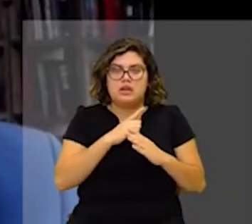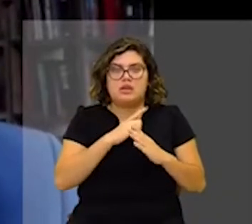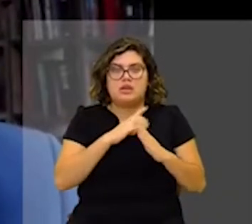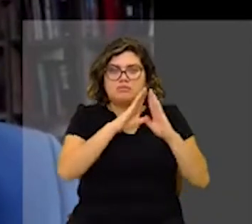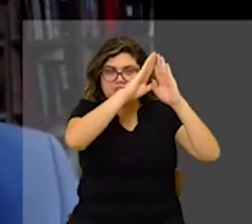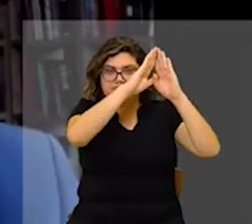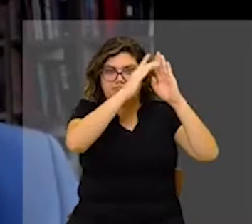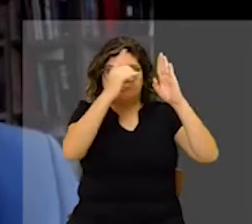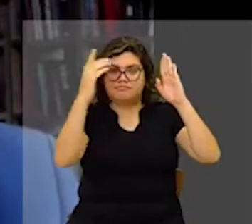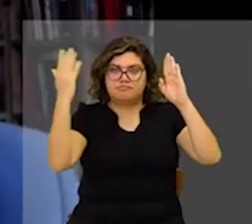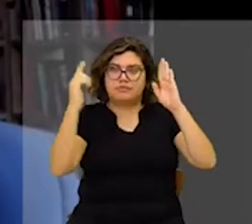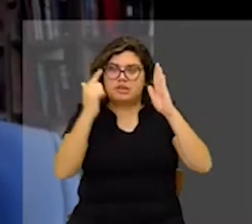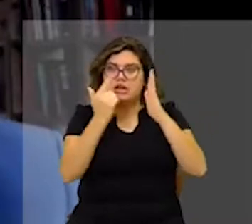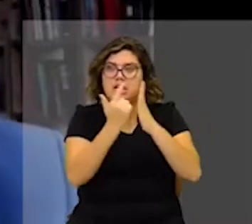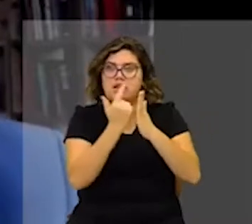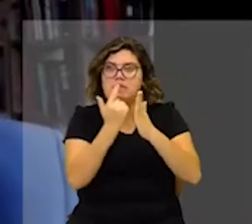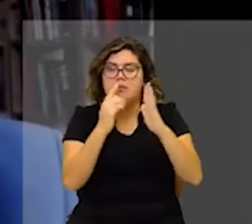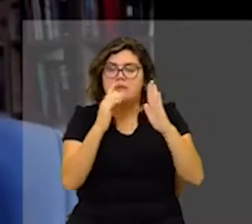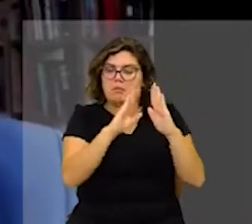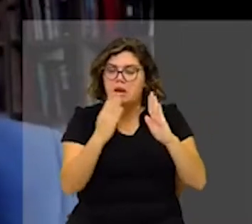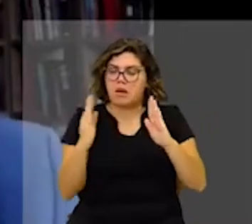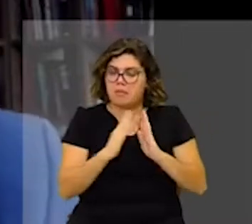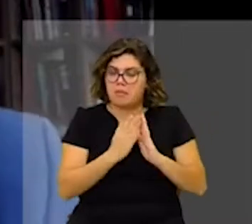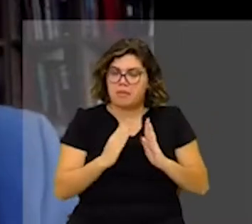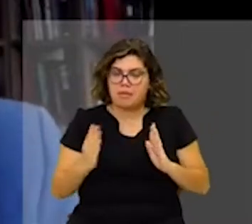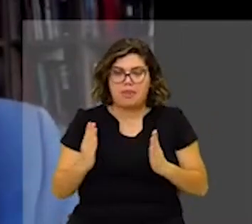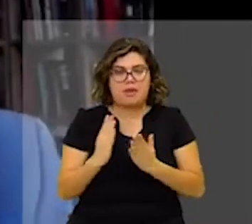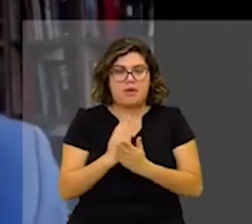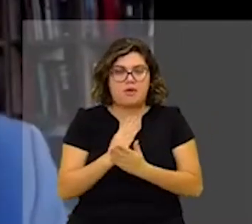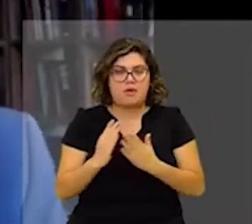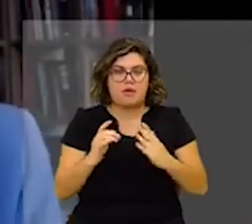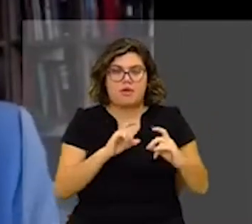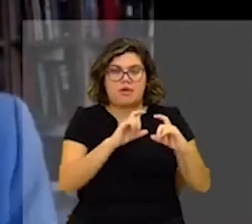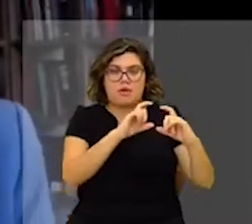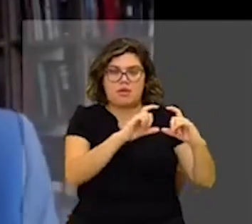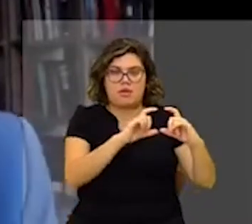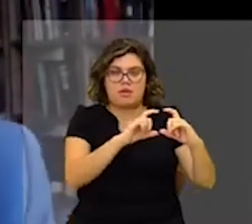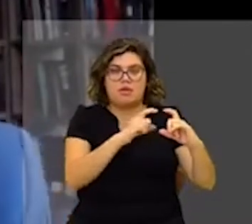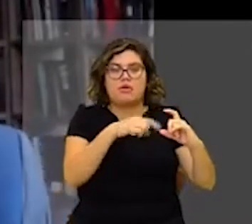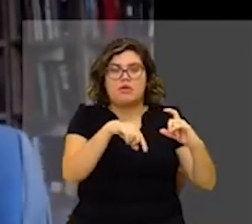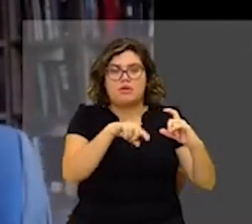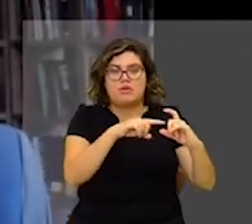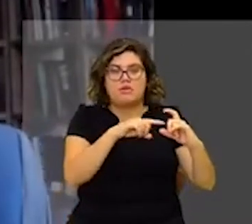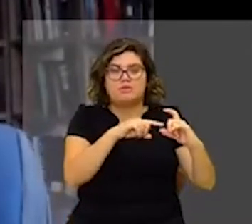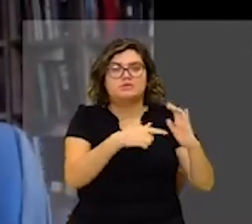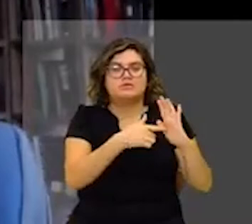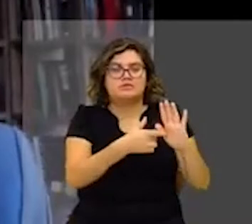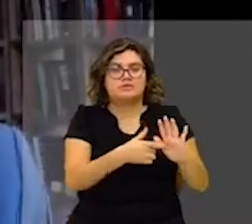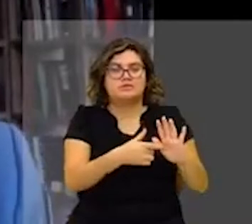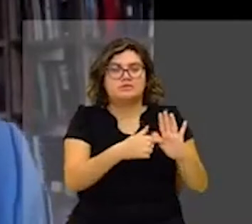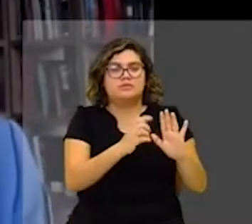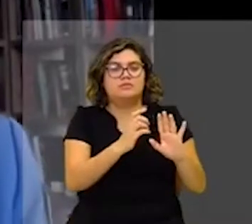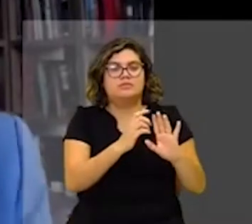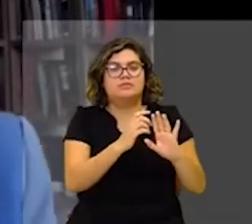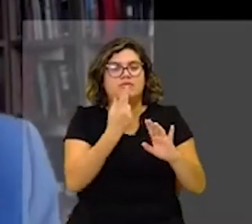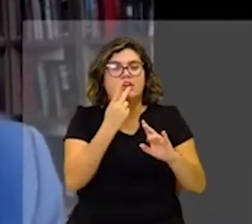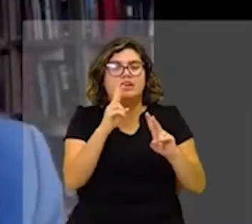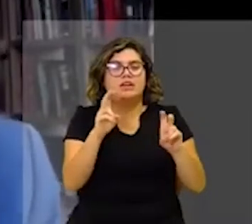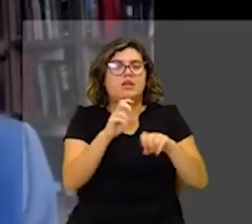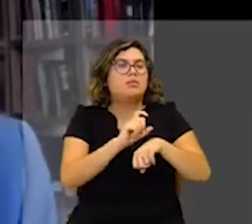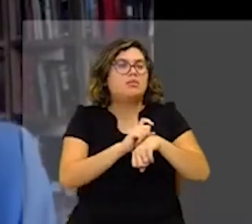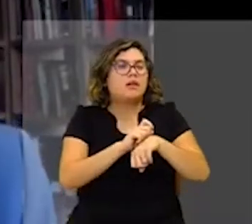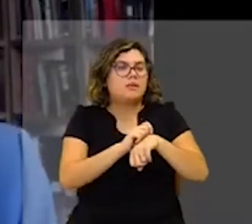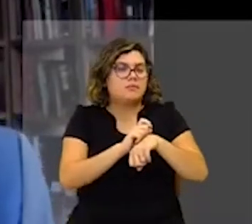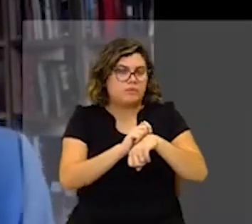nessa prateleira alguns relógios eles relógios que nos contam do tempo o tempo que quando falamos de